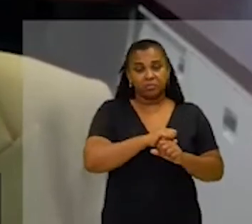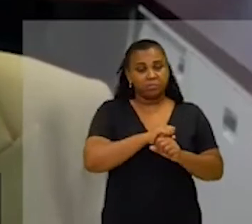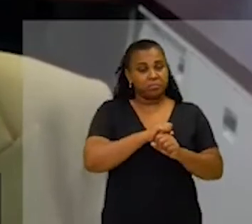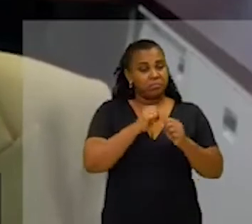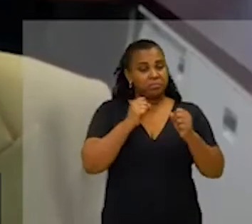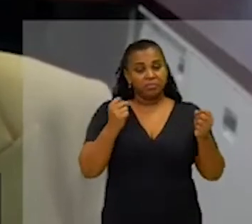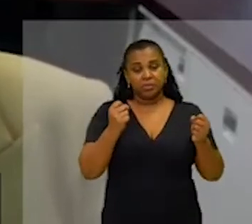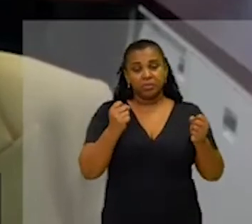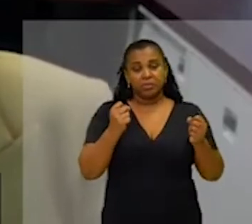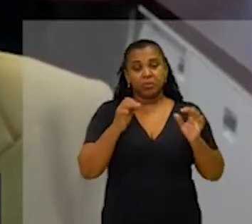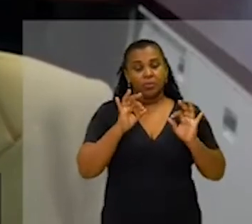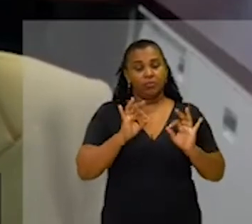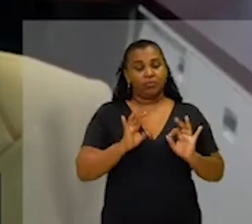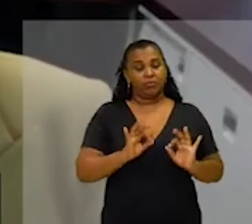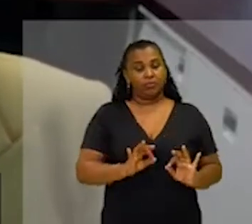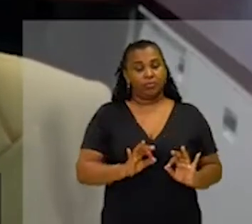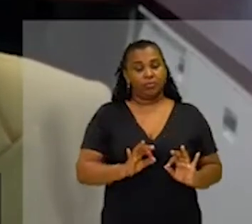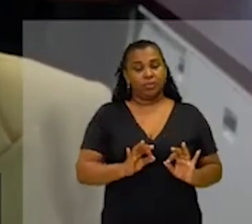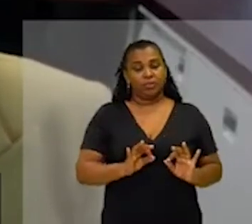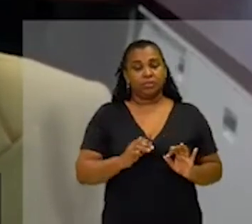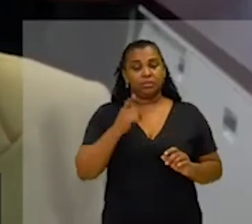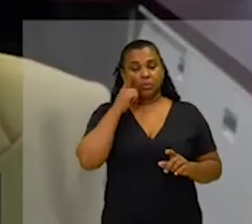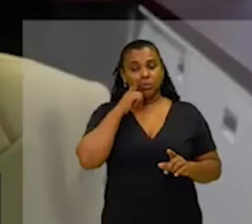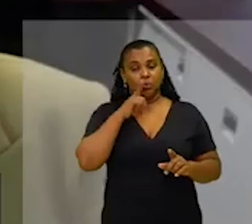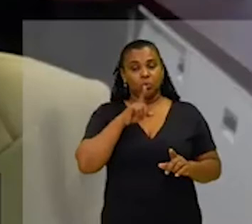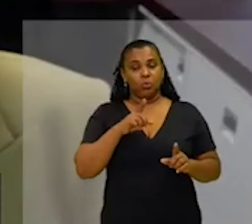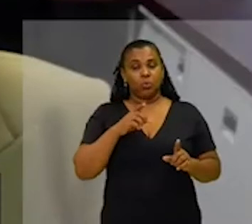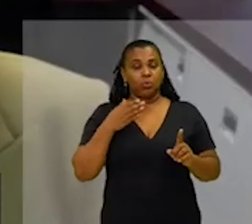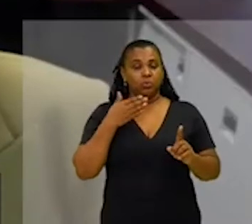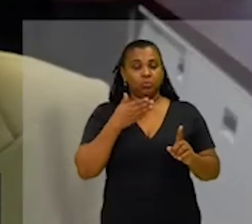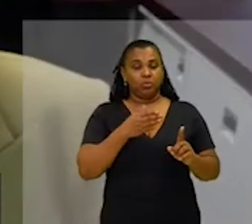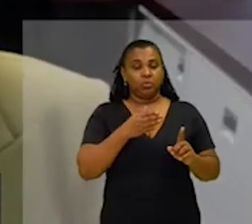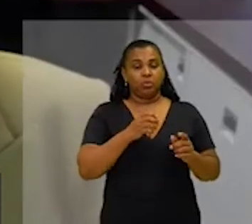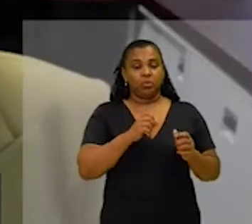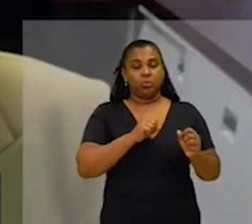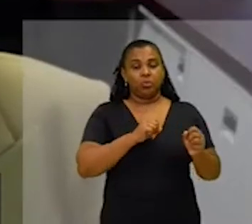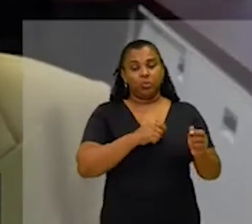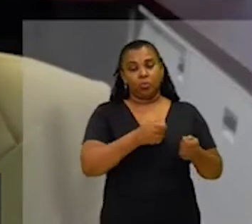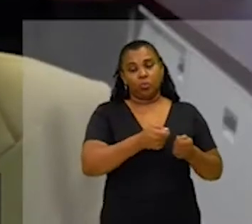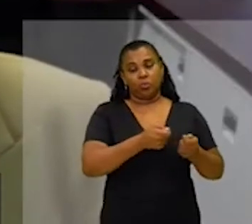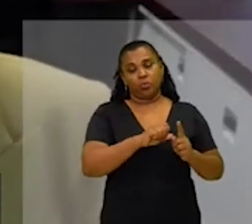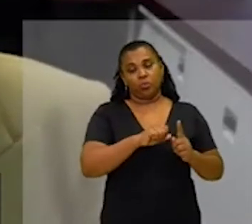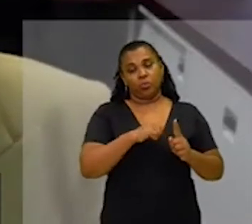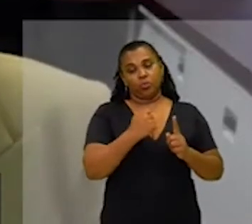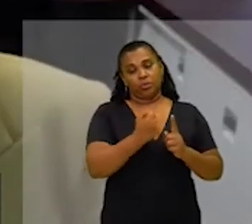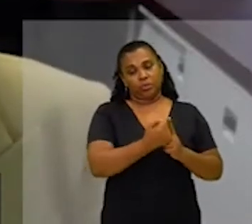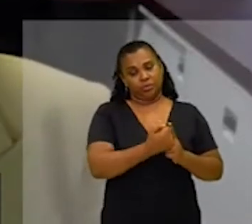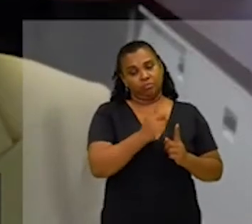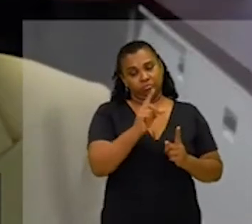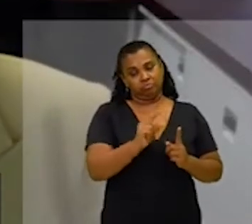é trazol dos três controle social que de fato é macho é outro problema é que sistema ele não se